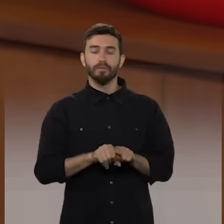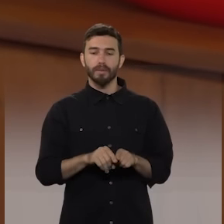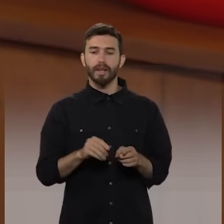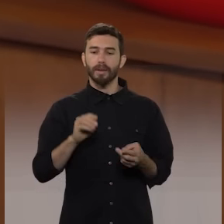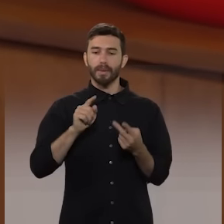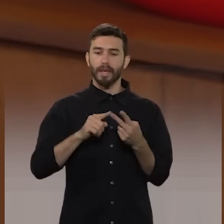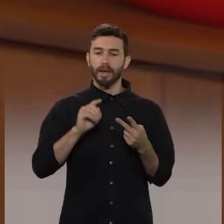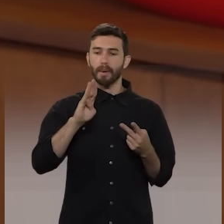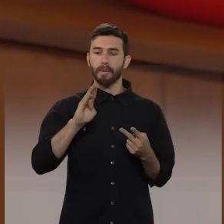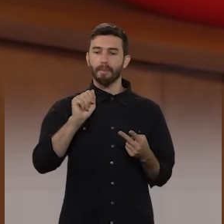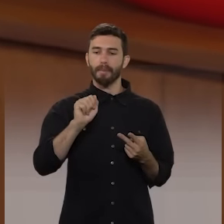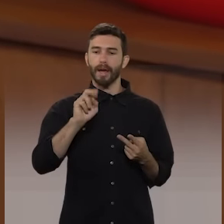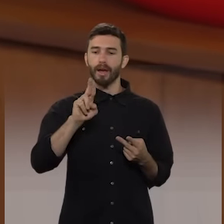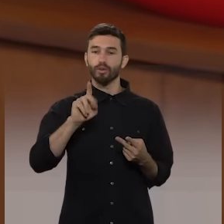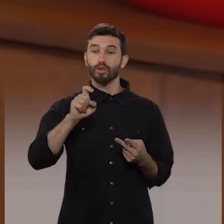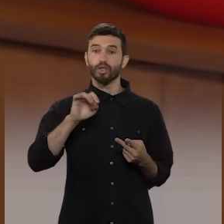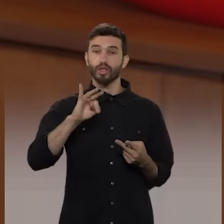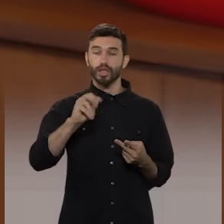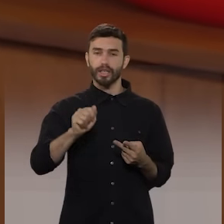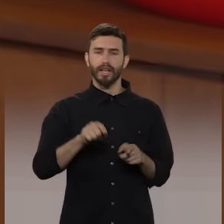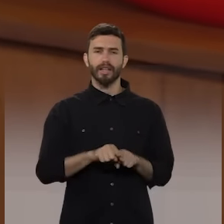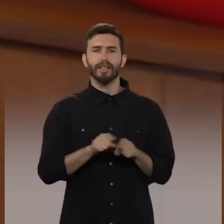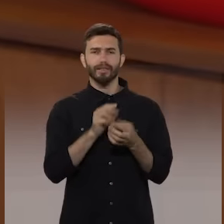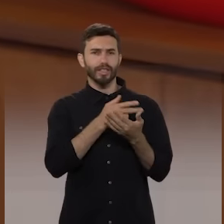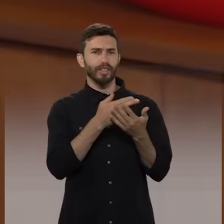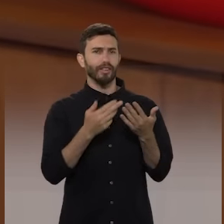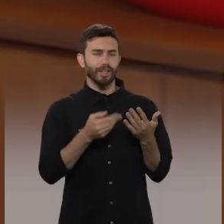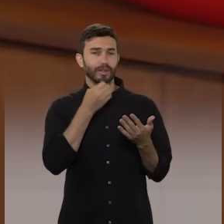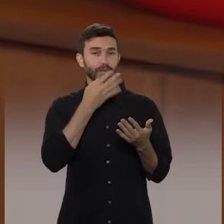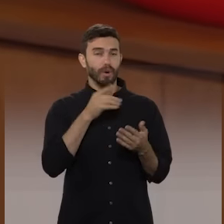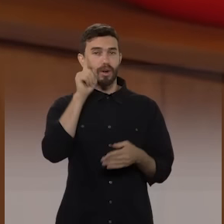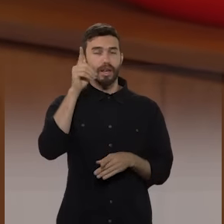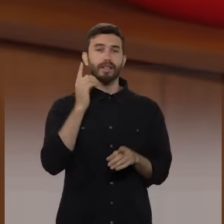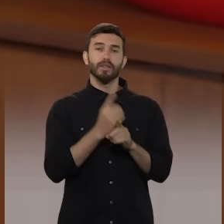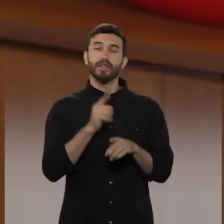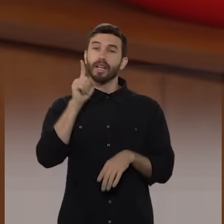E com essa facilidade, nós acabamos tendo a instalação da fábrica de cabos elétricos lá